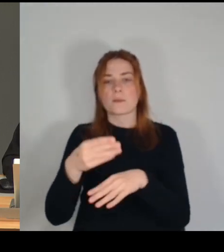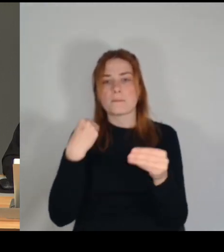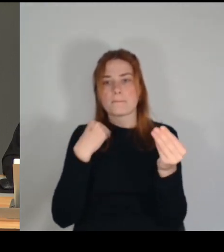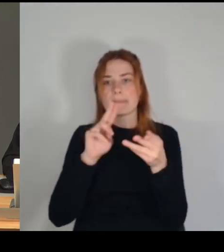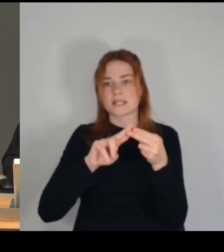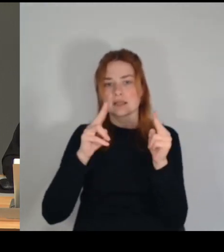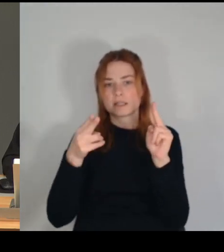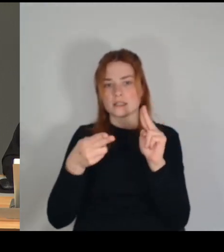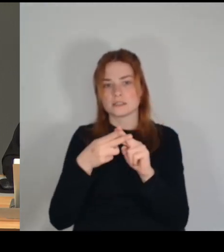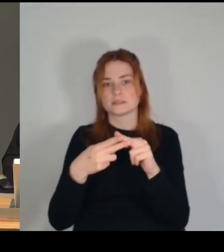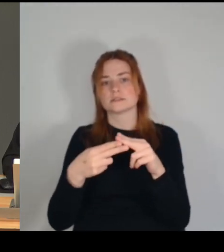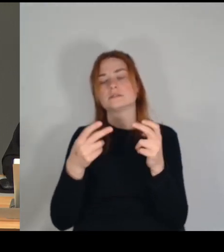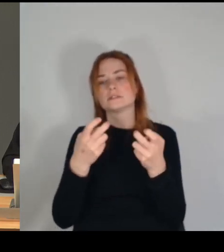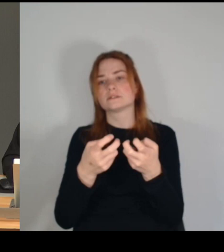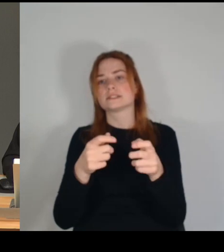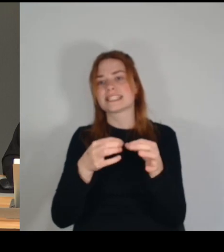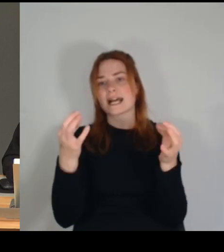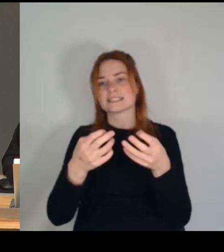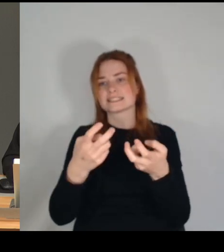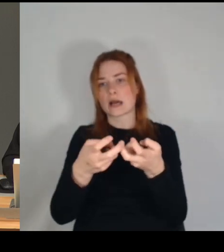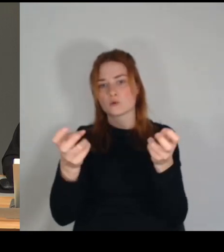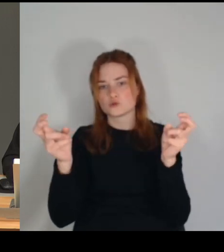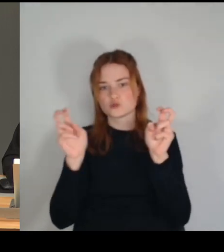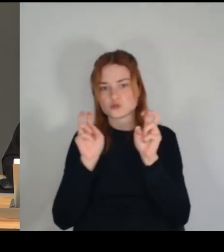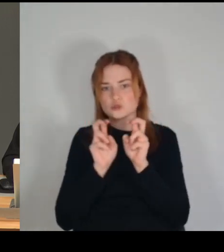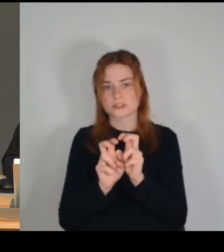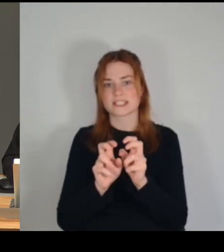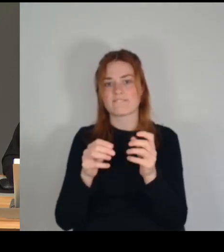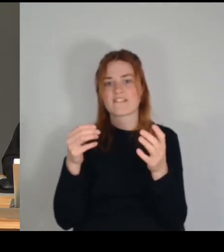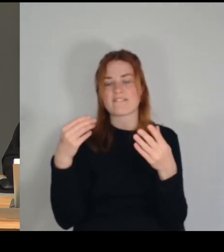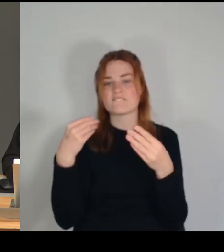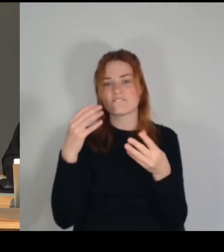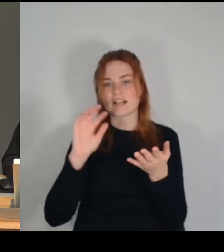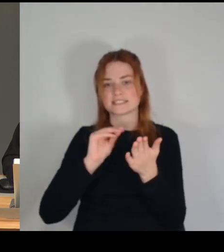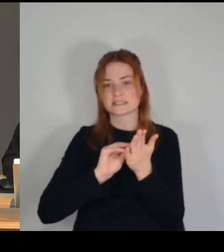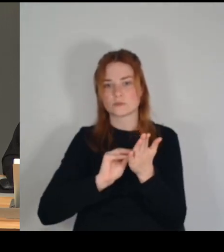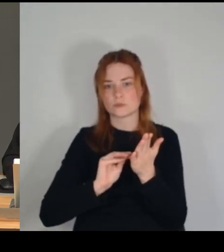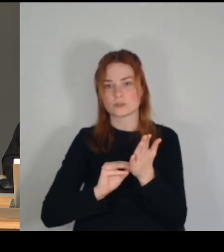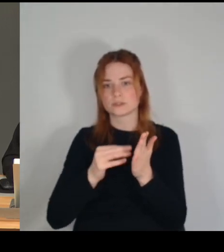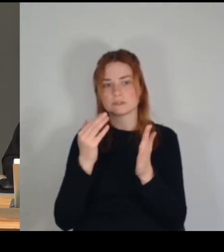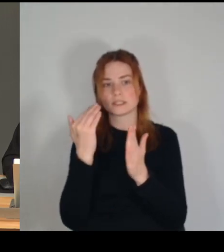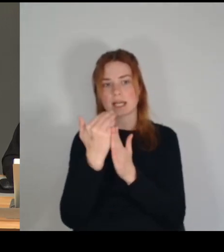Die Wahl eines Mitglieds und eines stellvertretenden Mitglieds des Kuratoriums der Berliner Landeszentrale für politische